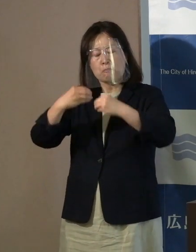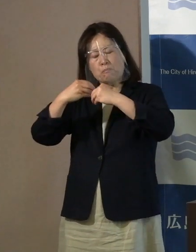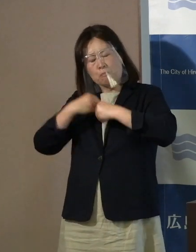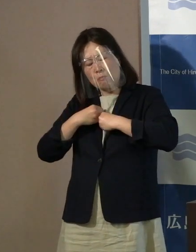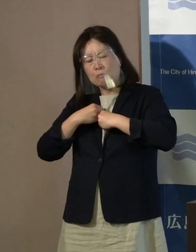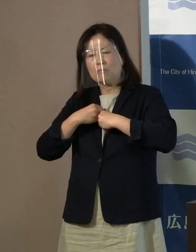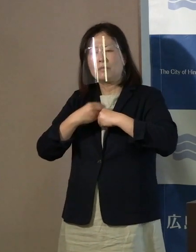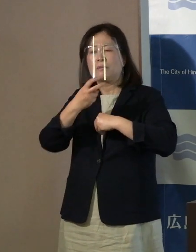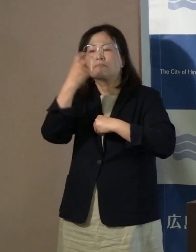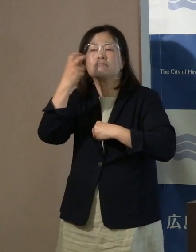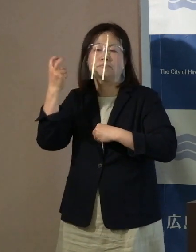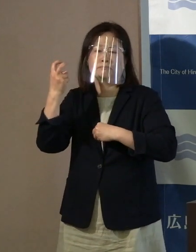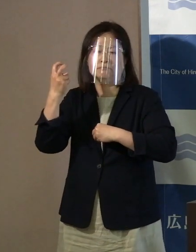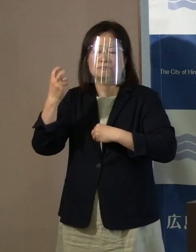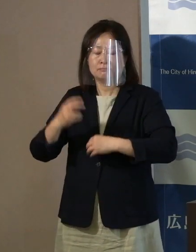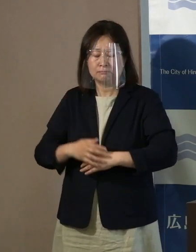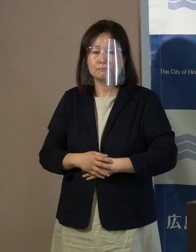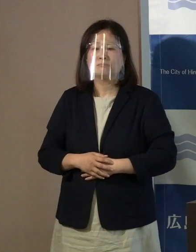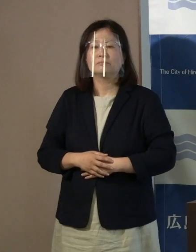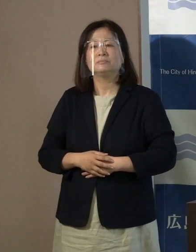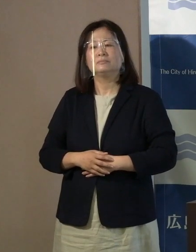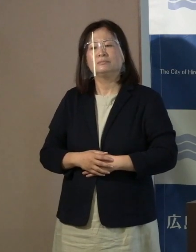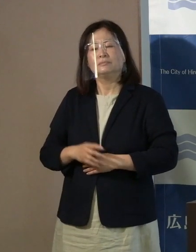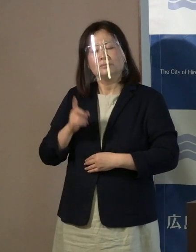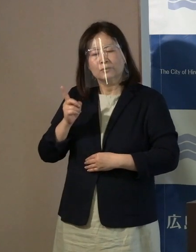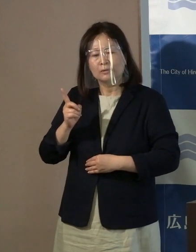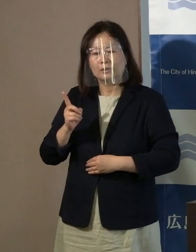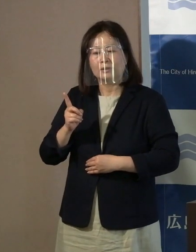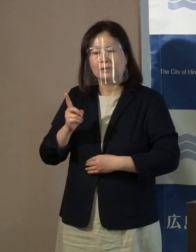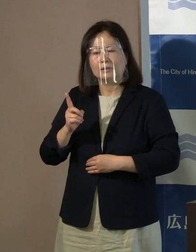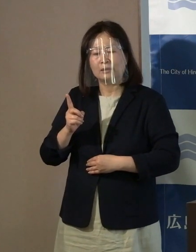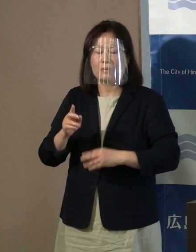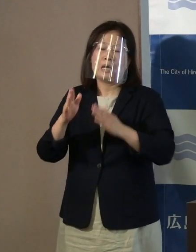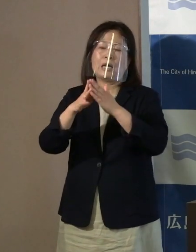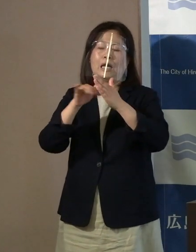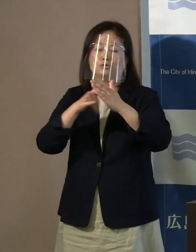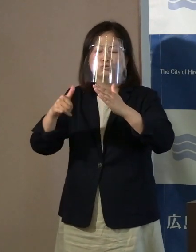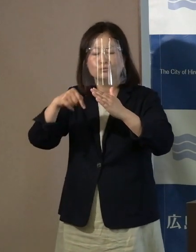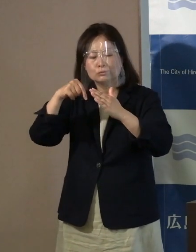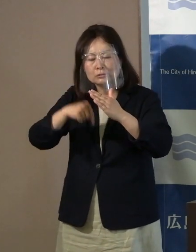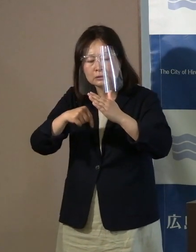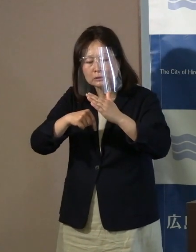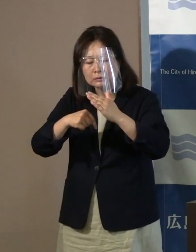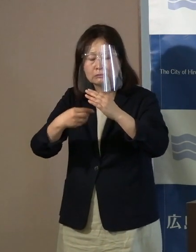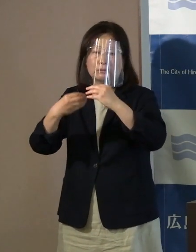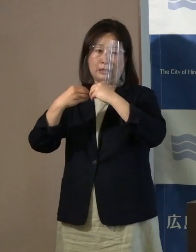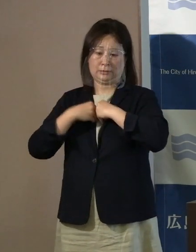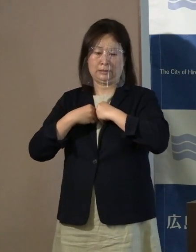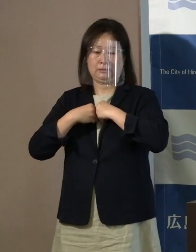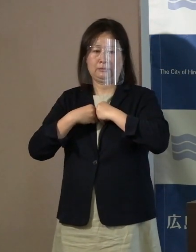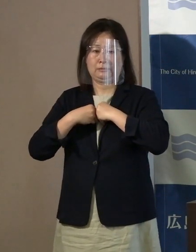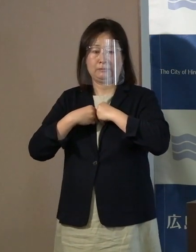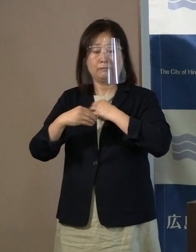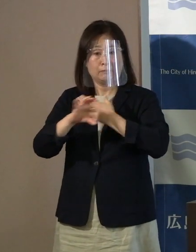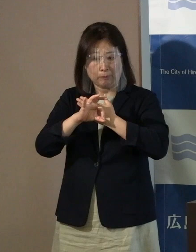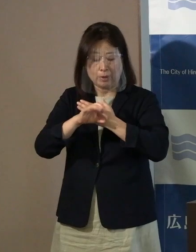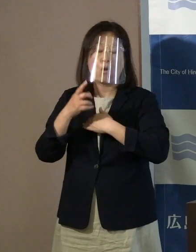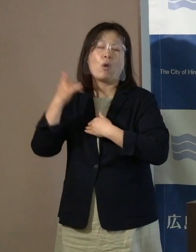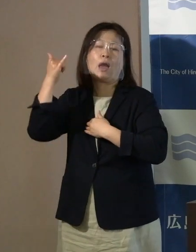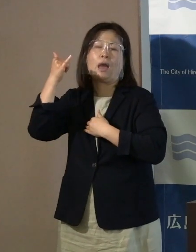これらは多分､家族内感染と言いますか､ 親御さんが仕事をしておられて､